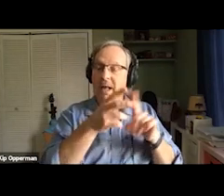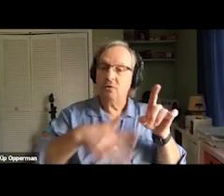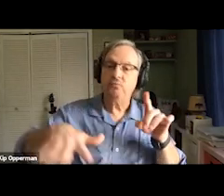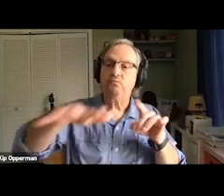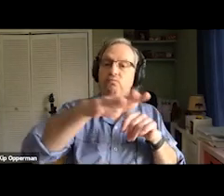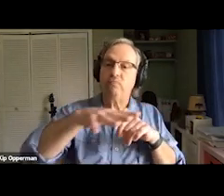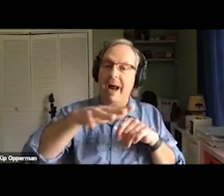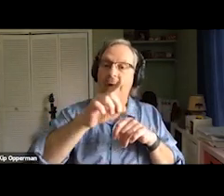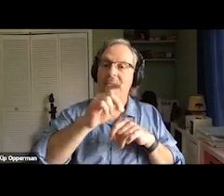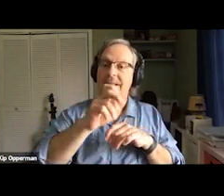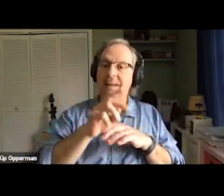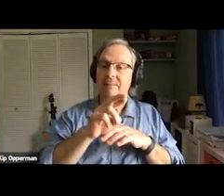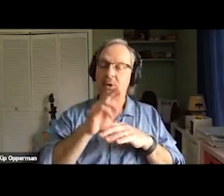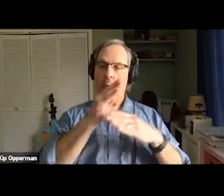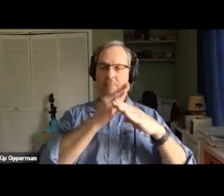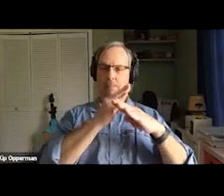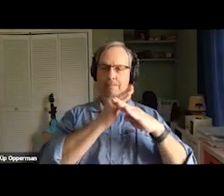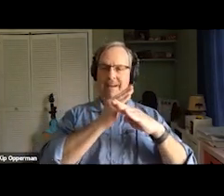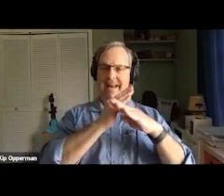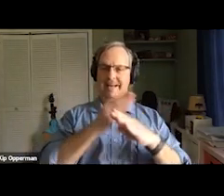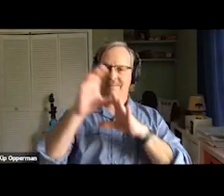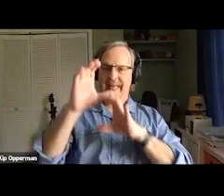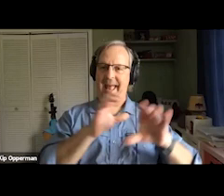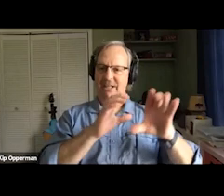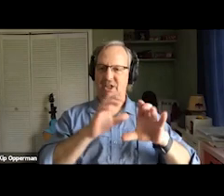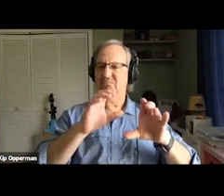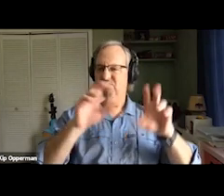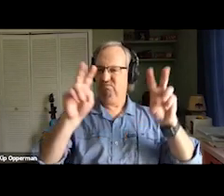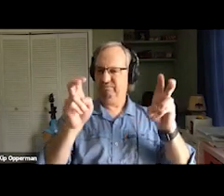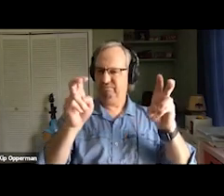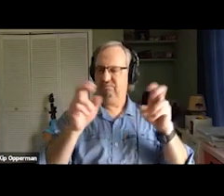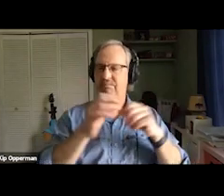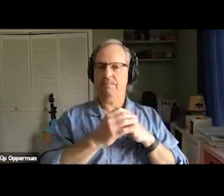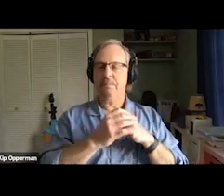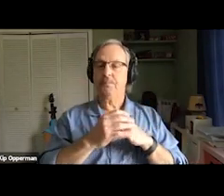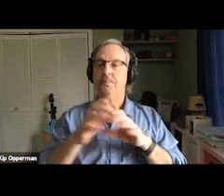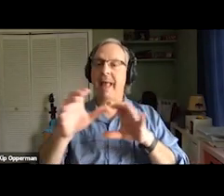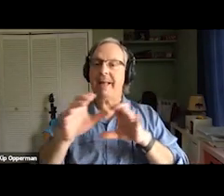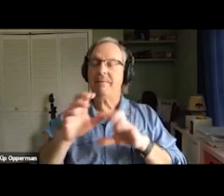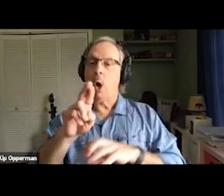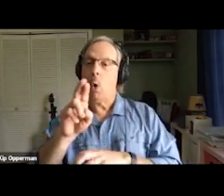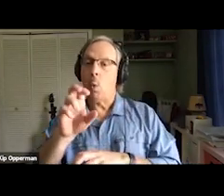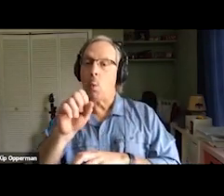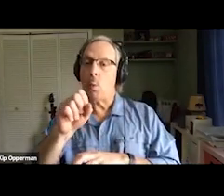para lo que llamamos "Acción Protectora", y luego, "Descanso Activado", que les mostraré en un momento.